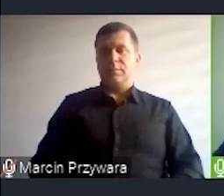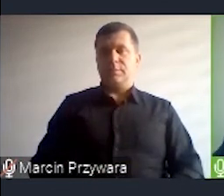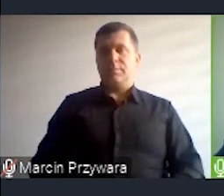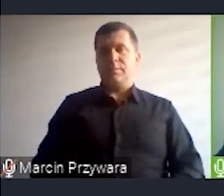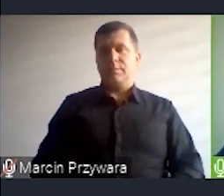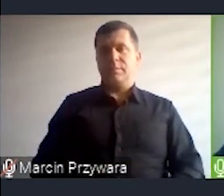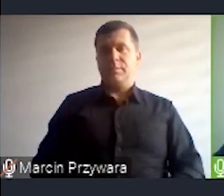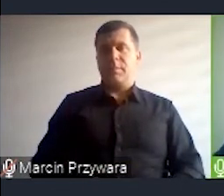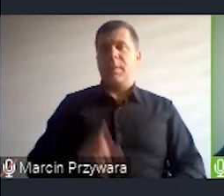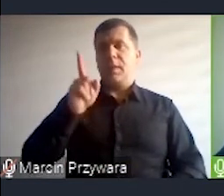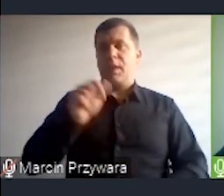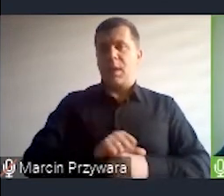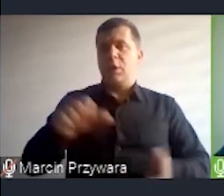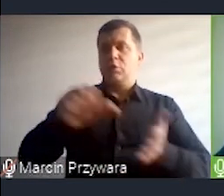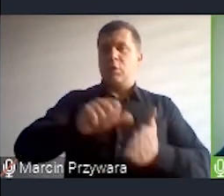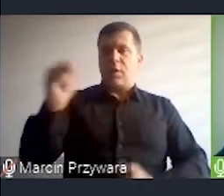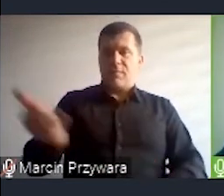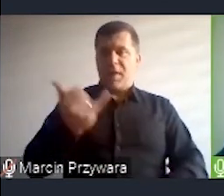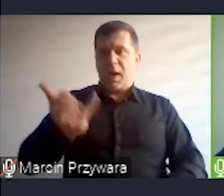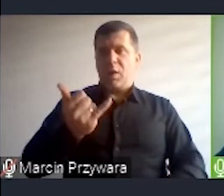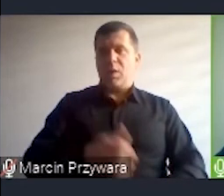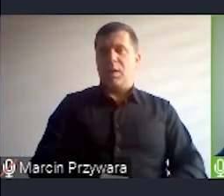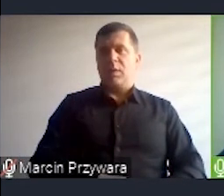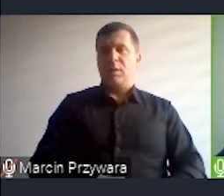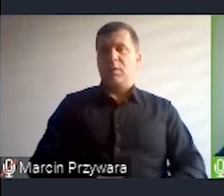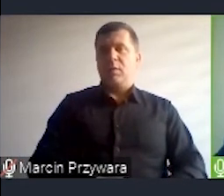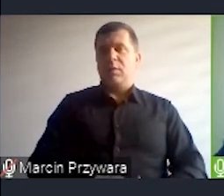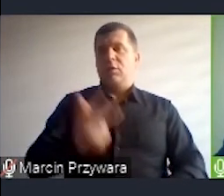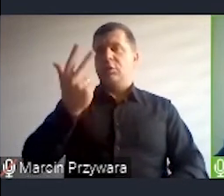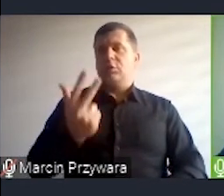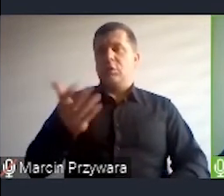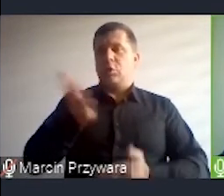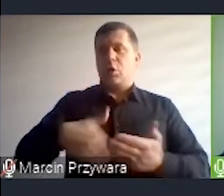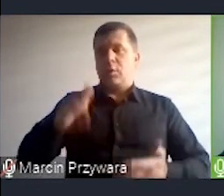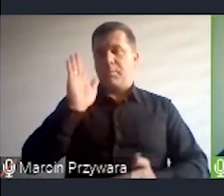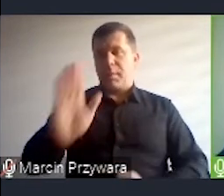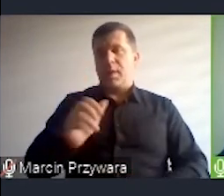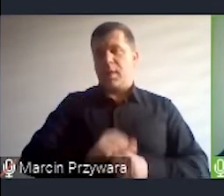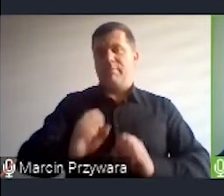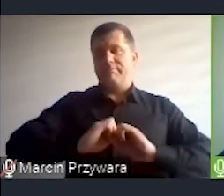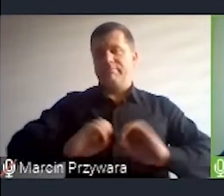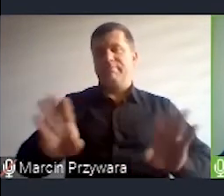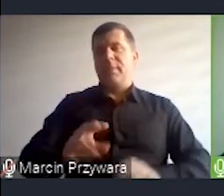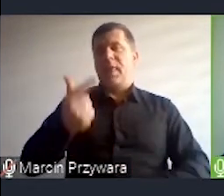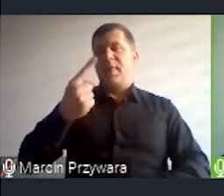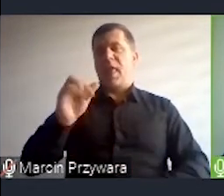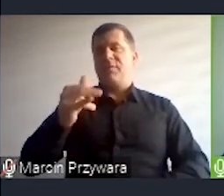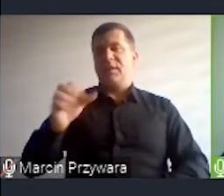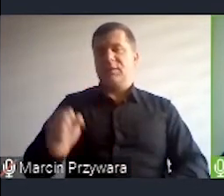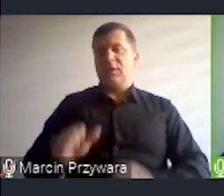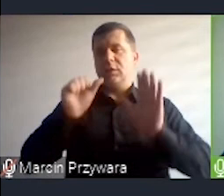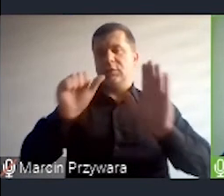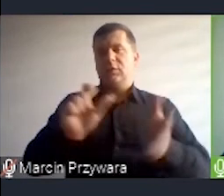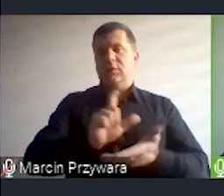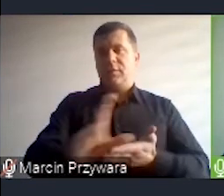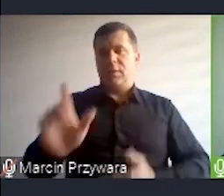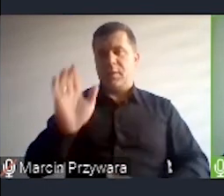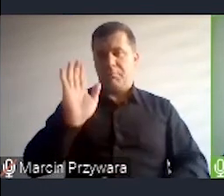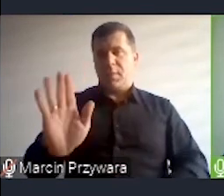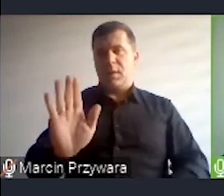Tam są środki trwałe, w trzecim rozdziale macie definicje, w 6.12 macie zasady finansowania